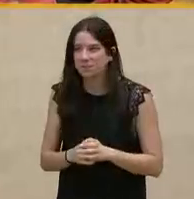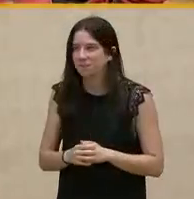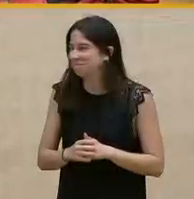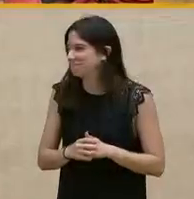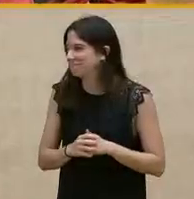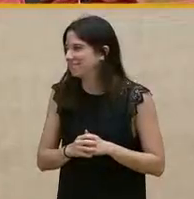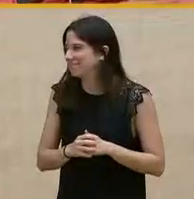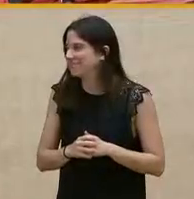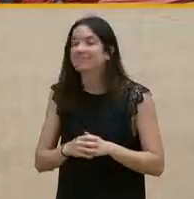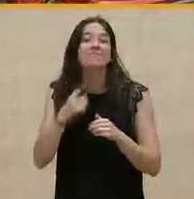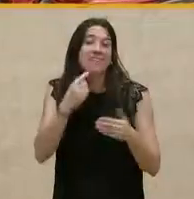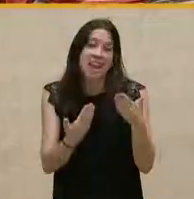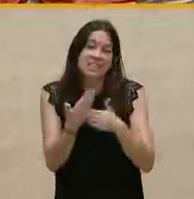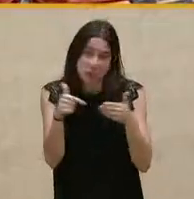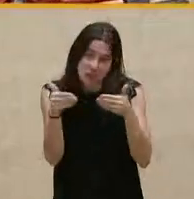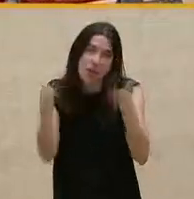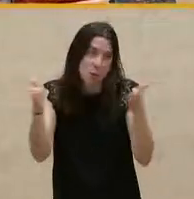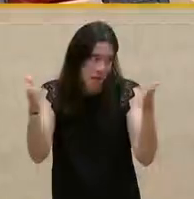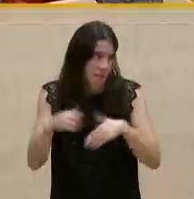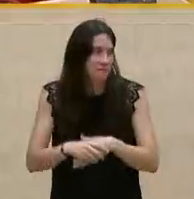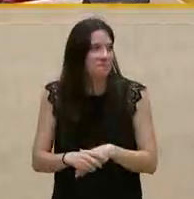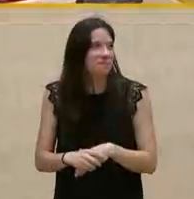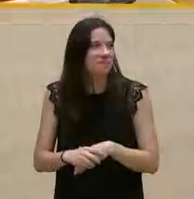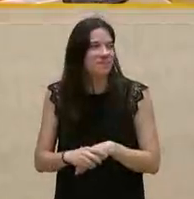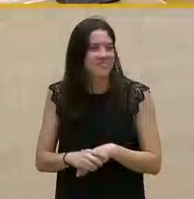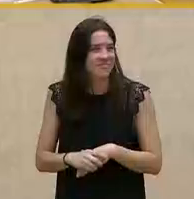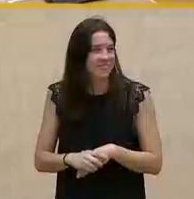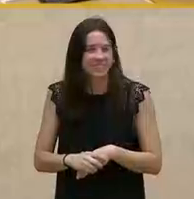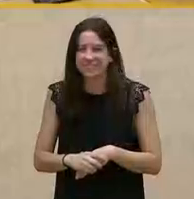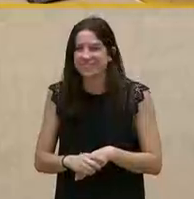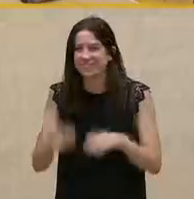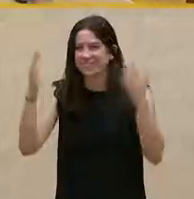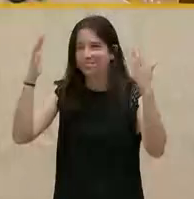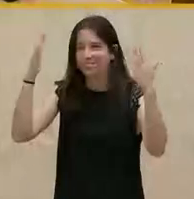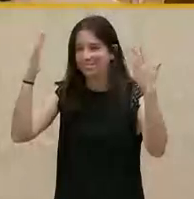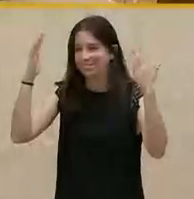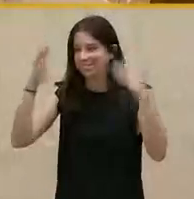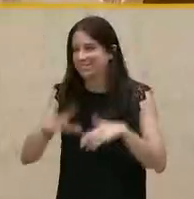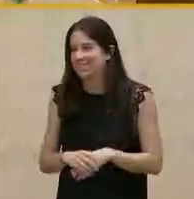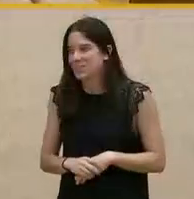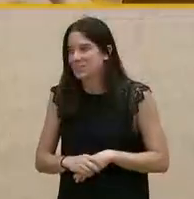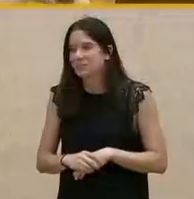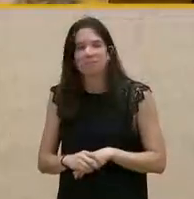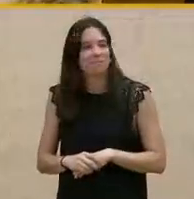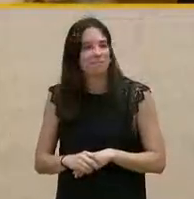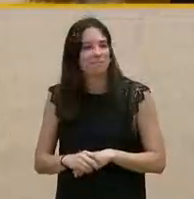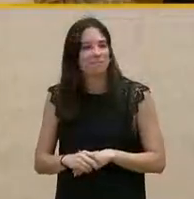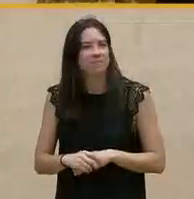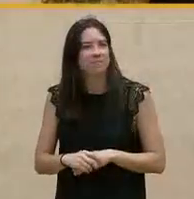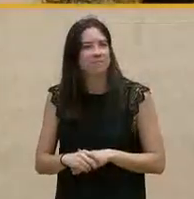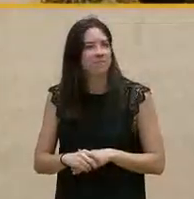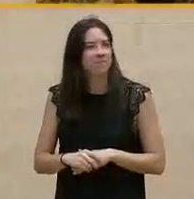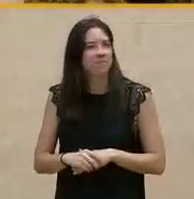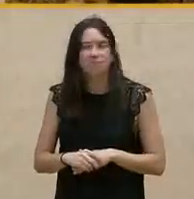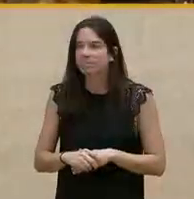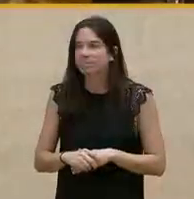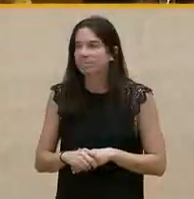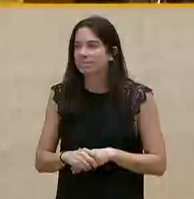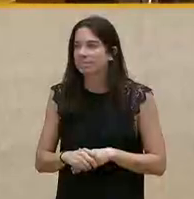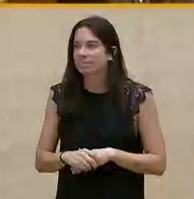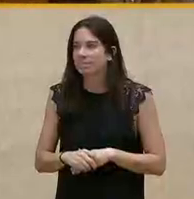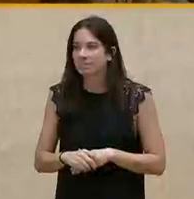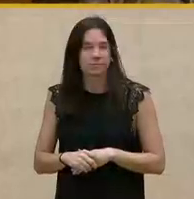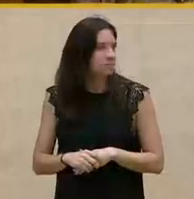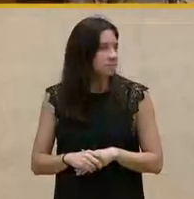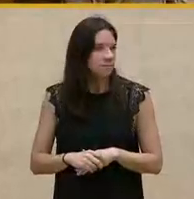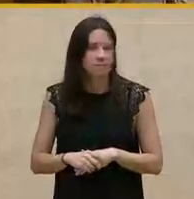Y queda inaugurada la jornada, evidentemente. (Aplausos)